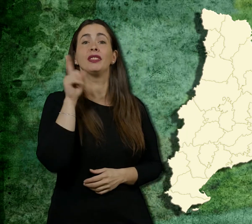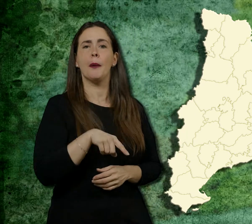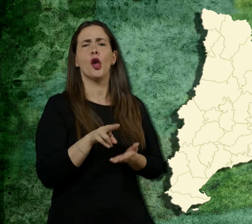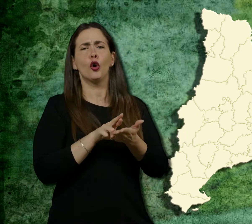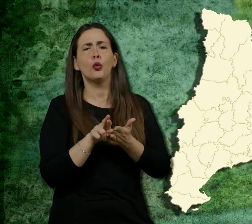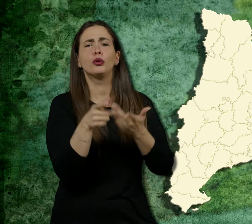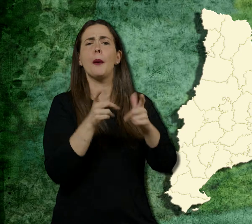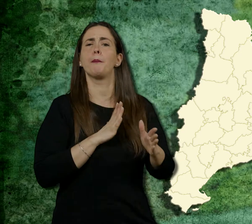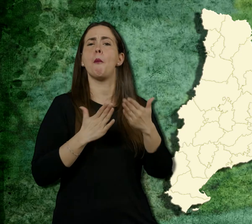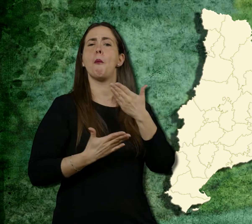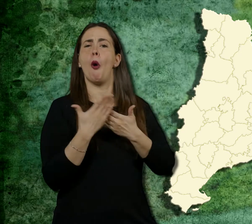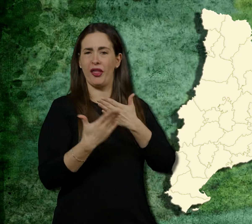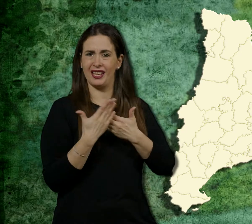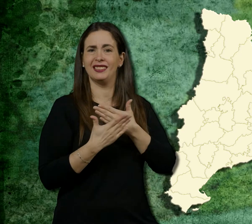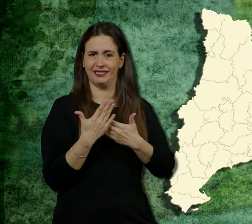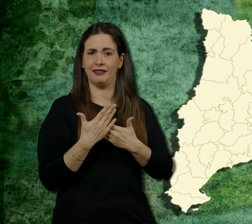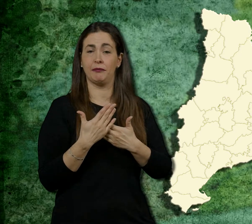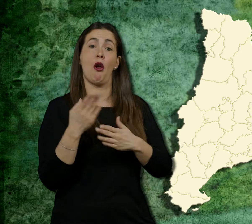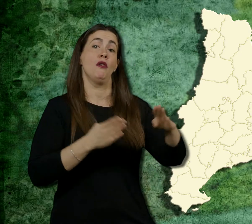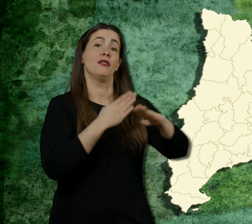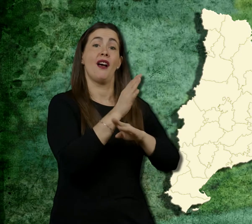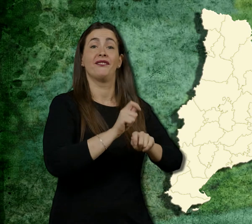Fer la ruta modernista.